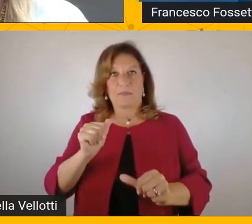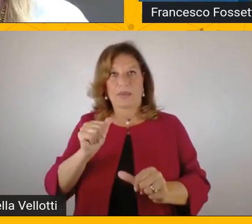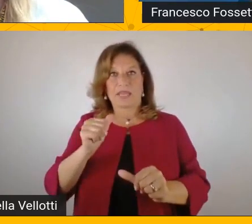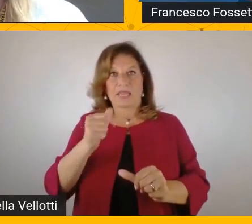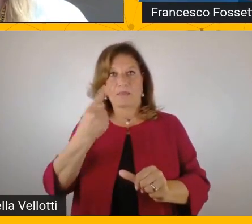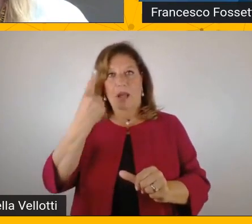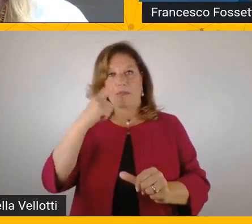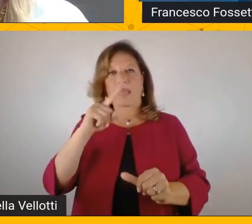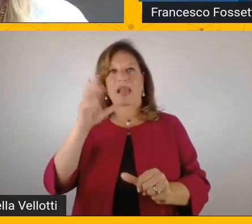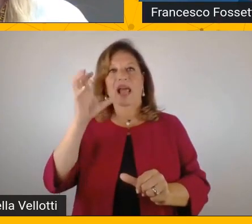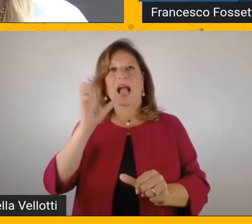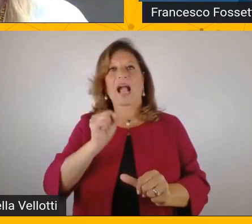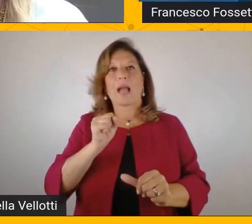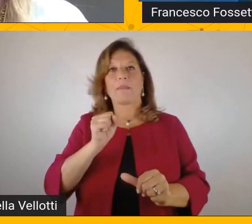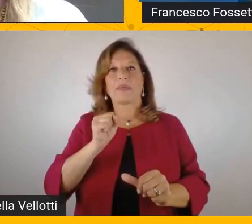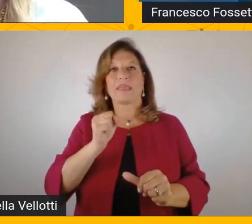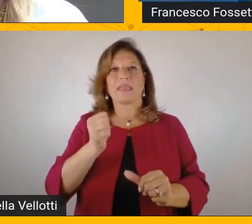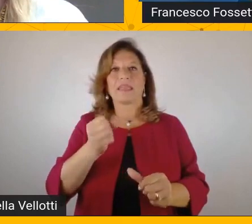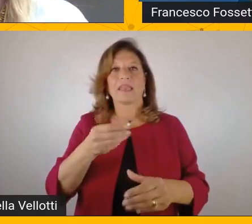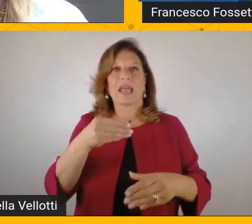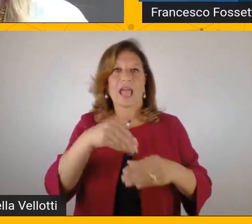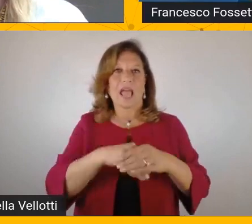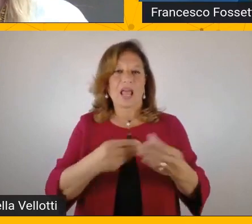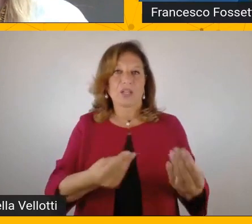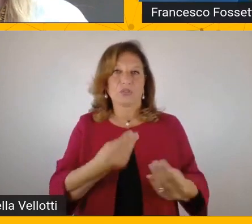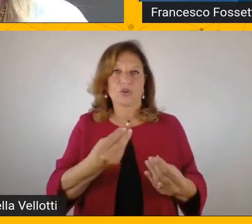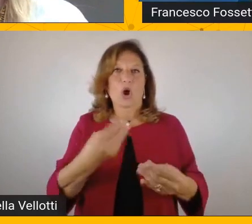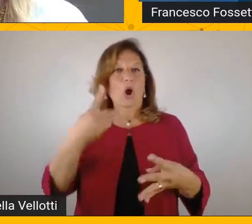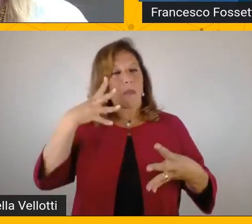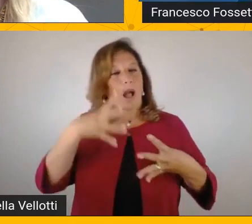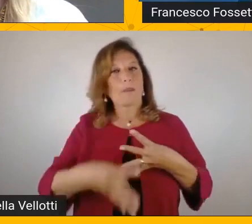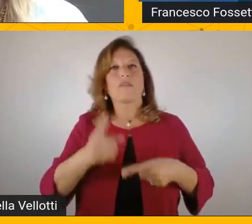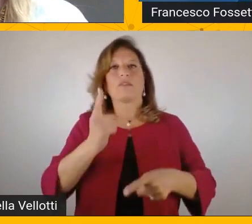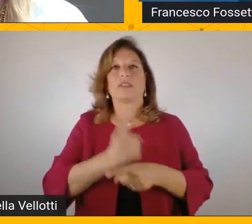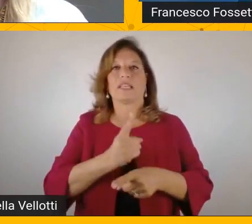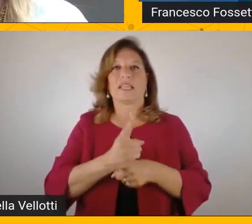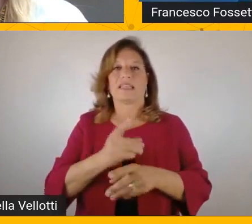caratteristiche del prodotto ma